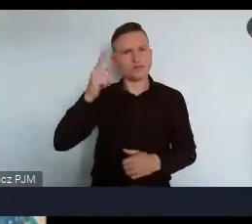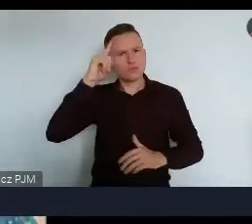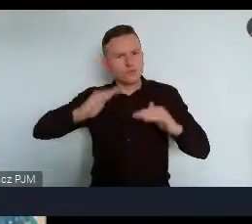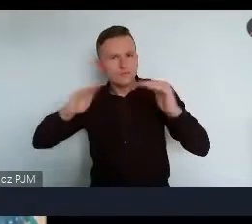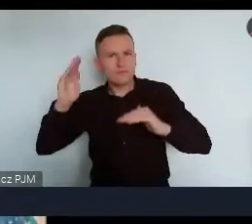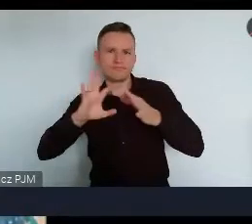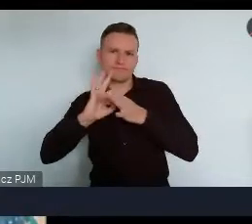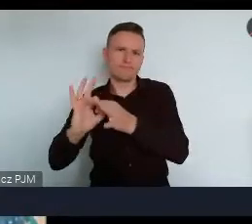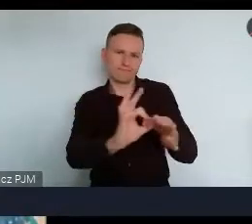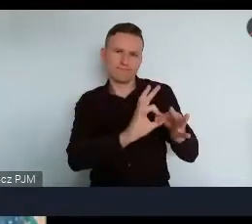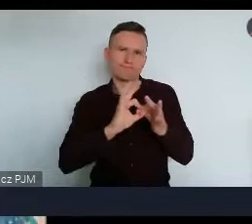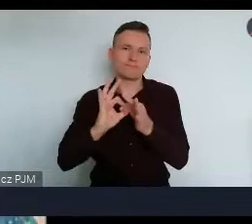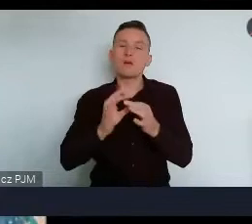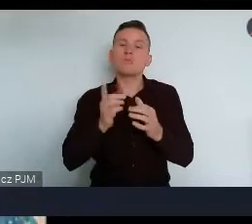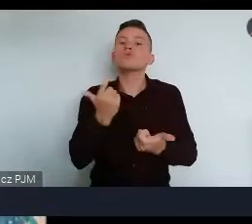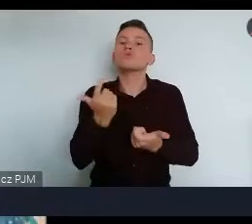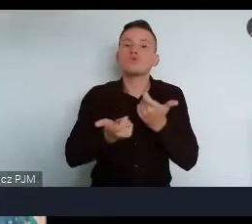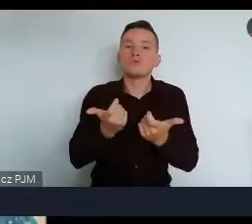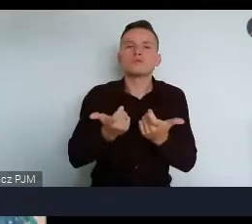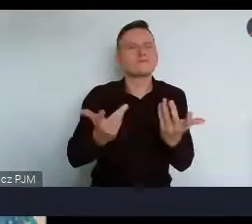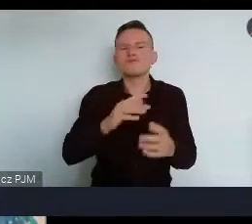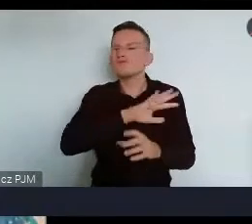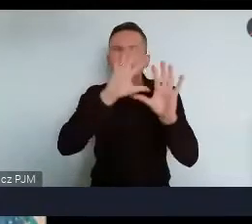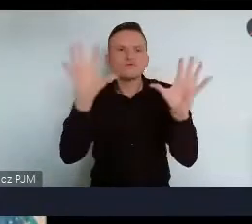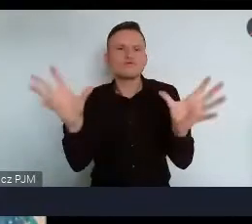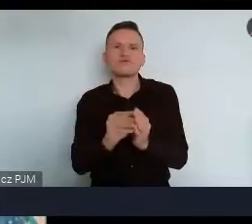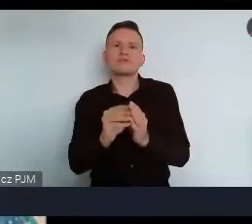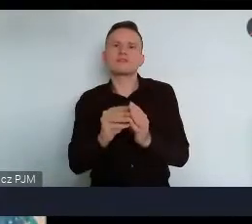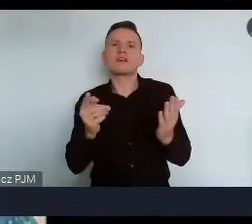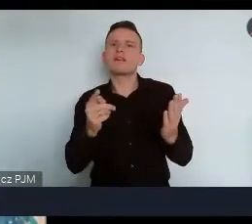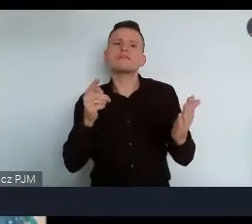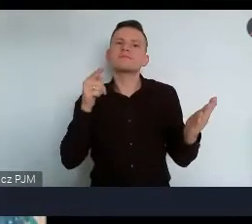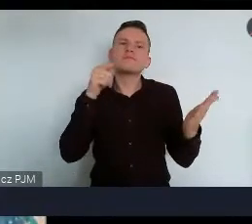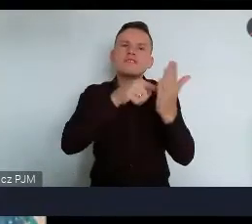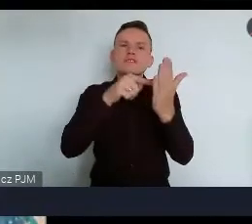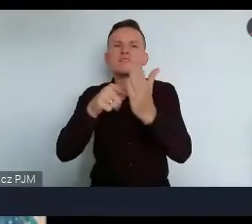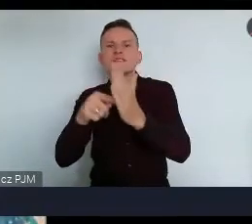muszą uwzględniać wszystkie wymiary zrównoważonego rozwoju. Nawet w projektach i strategiach,